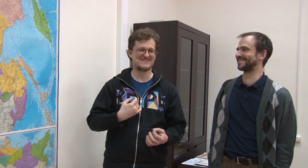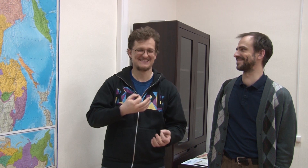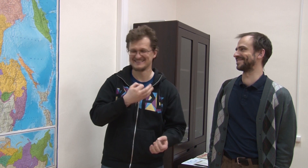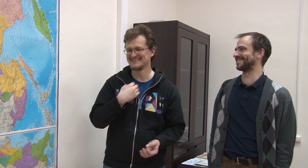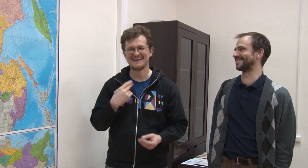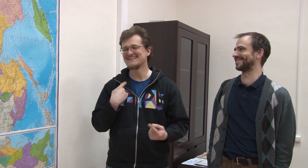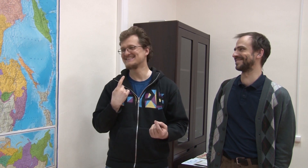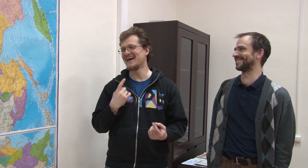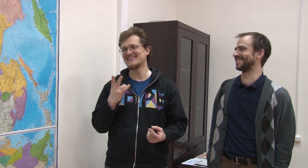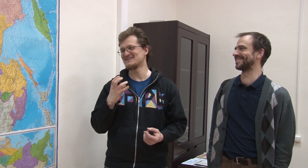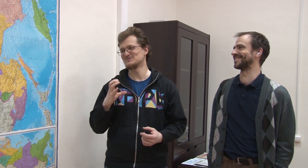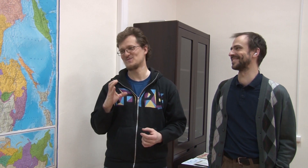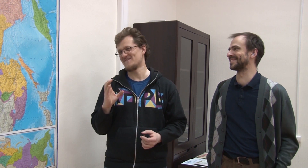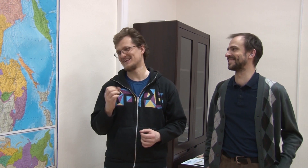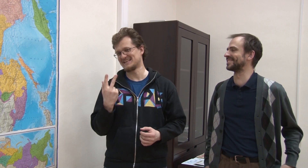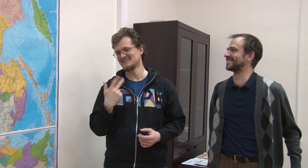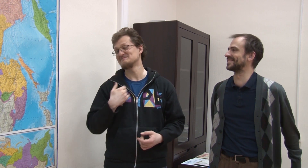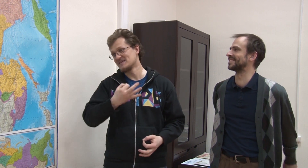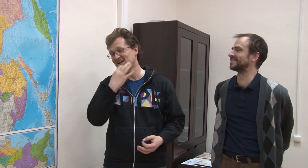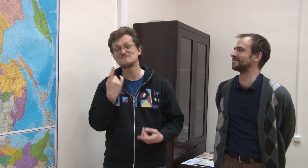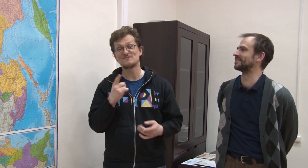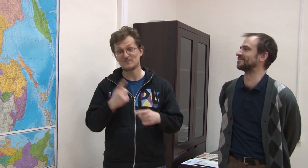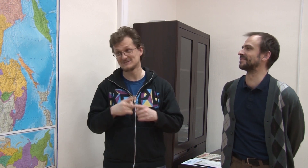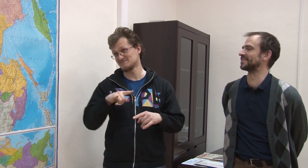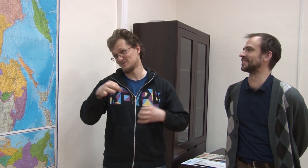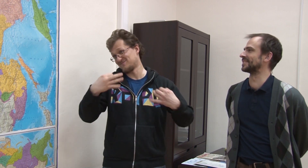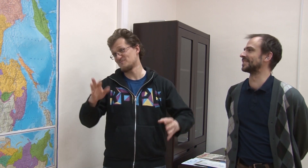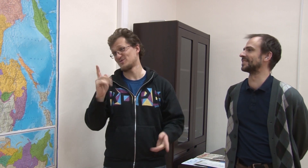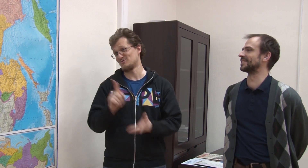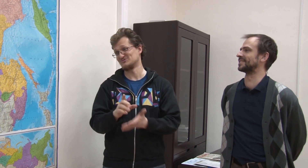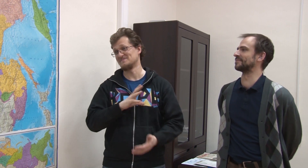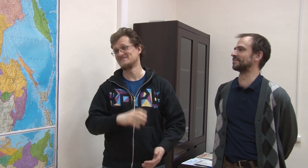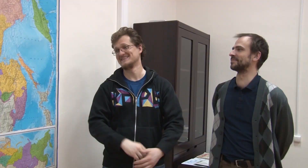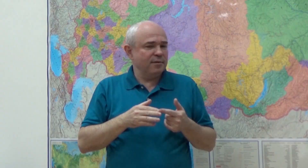Мне нрав… Я не суеверный, число 13 мне нравится! И к тому же самолёт должен быть свободен.